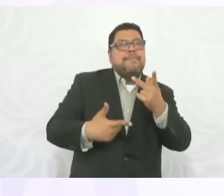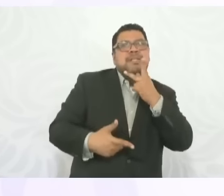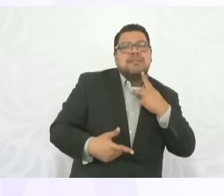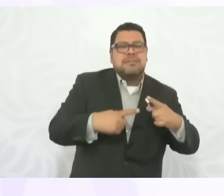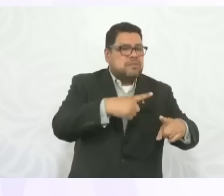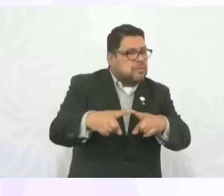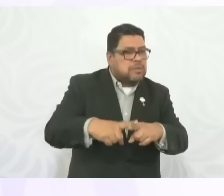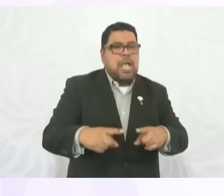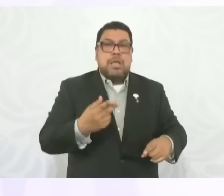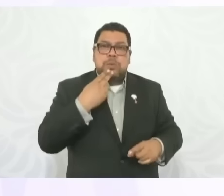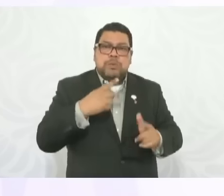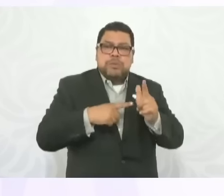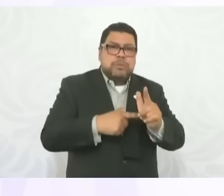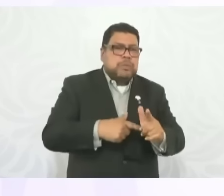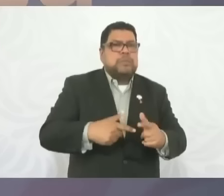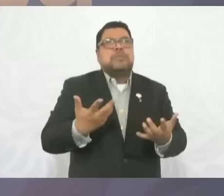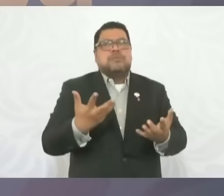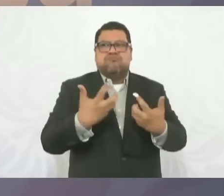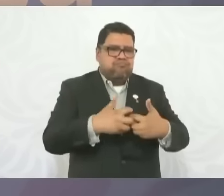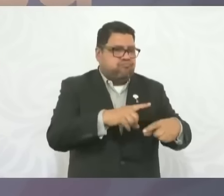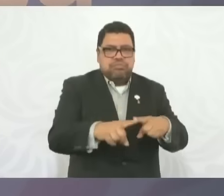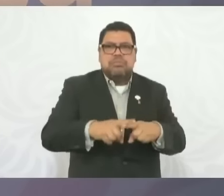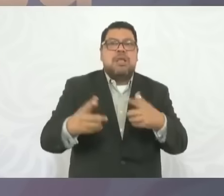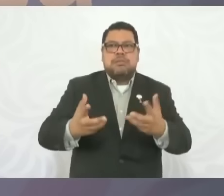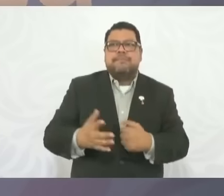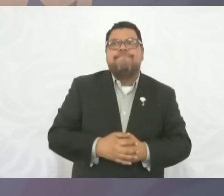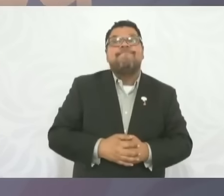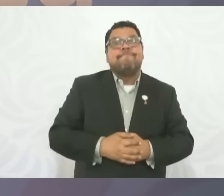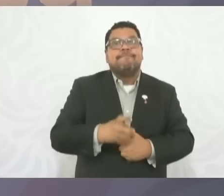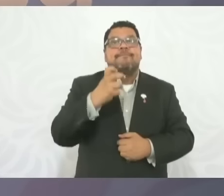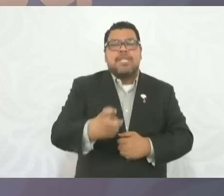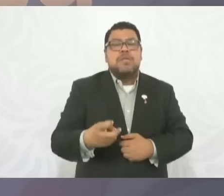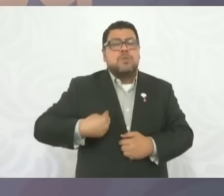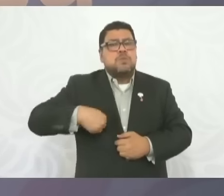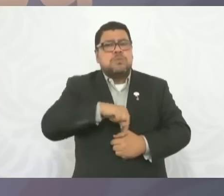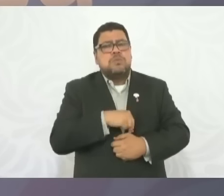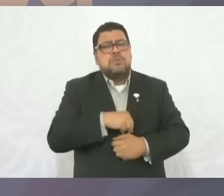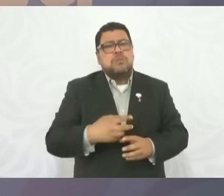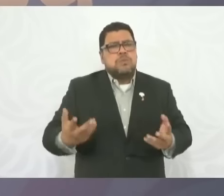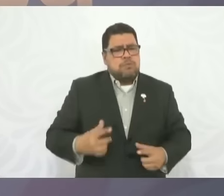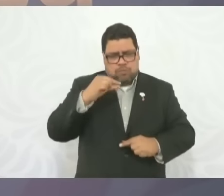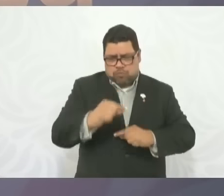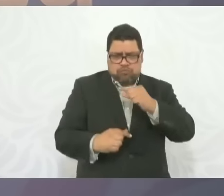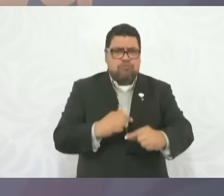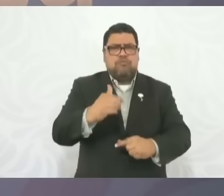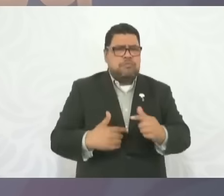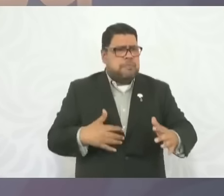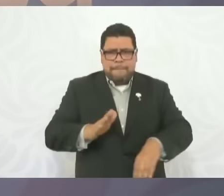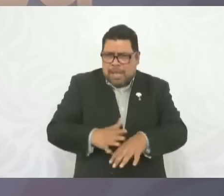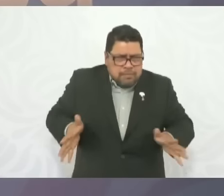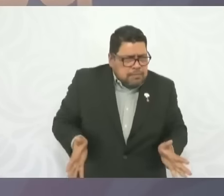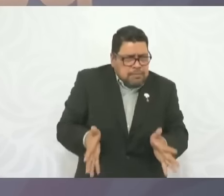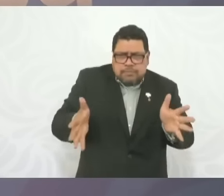su procesamiento. Asimismo, vamos a seguir promoviendo el desarrollo de las fuentes